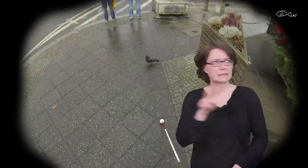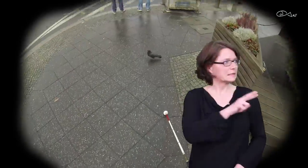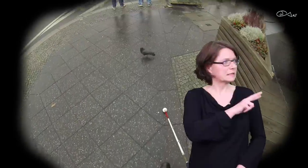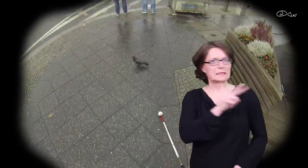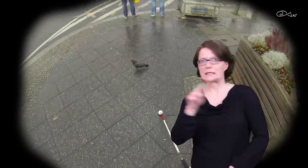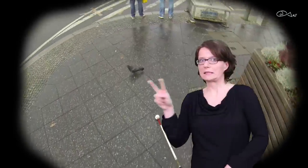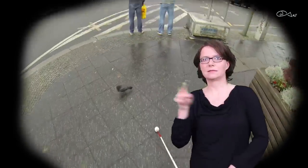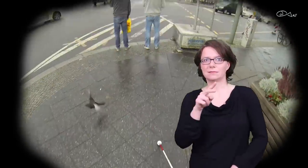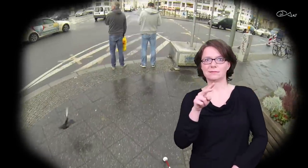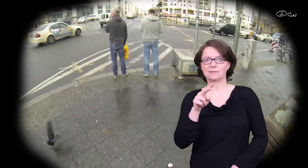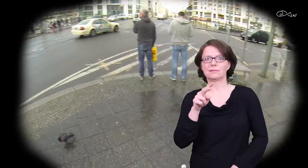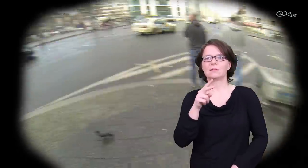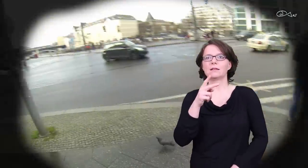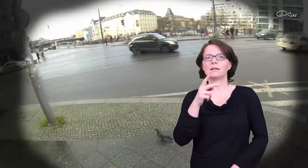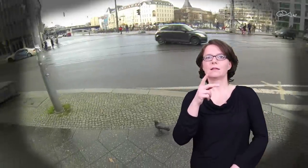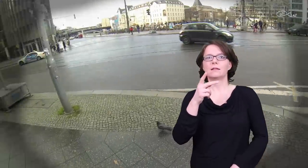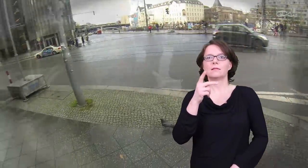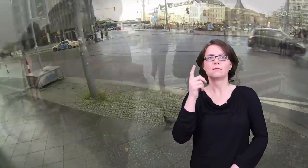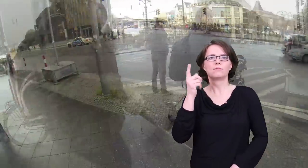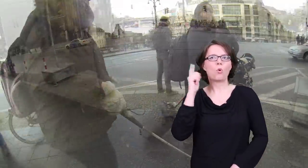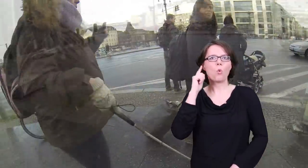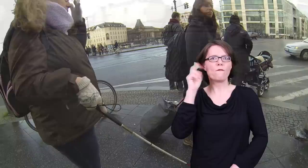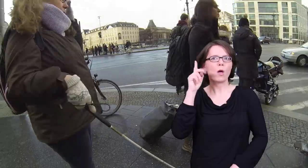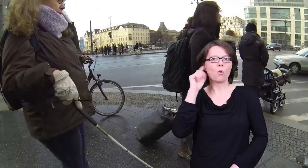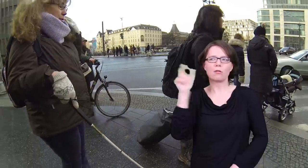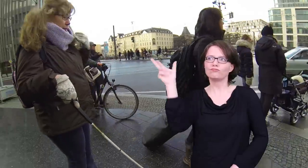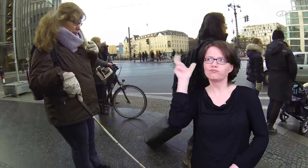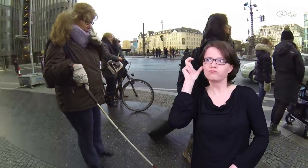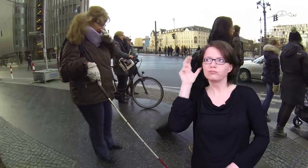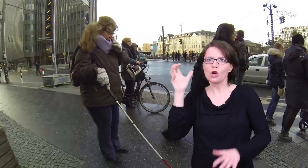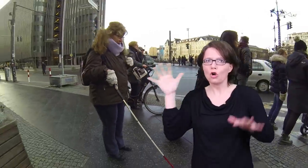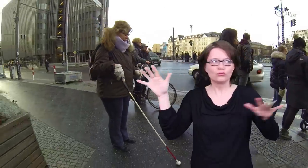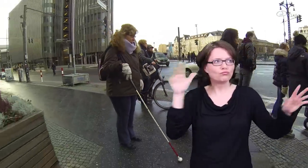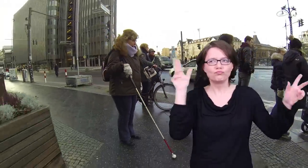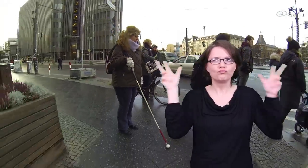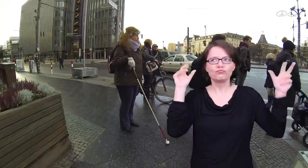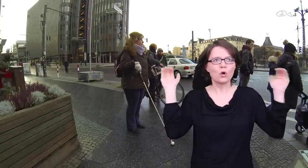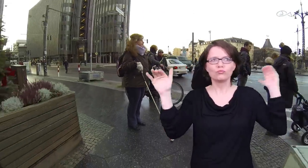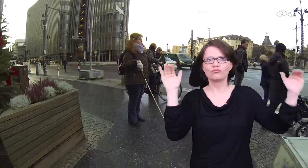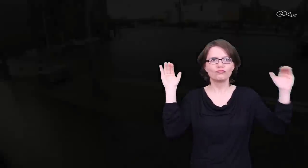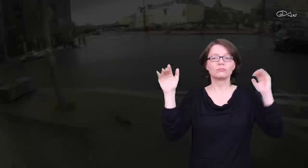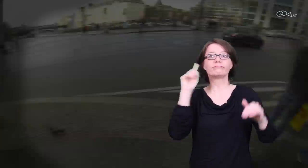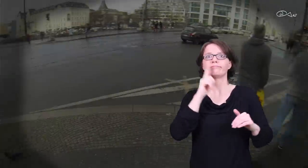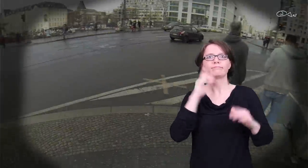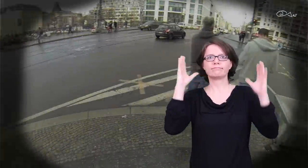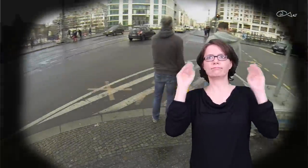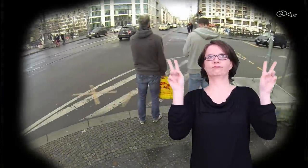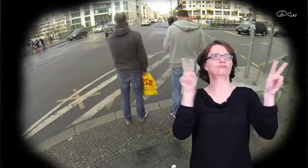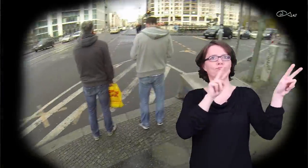Sabine bewegt den Kopf oft hin und her. Sie muss genau gucken. Hörende können sich mit Hilfe von Geräuschen orientieren. Taube nutzen ihren Sehsinn.